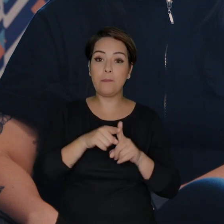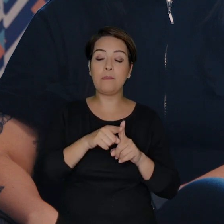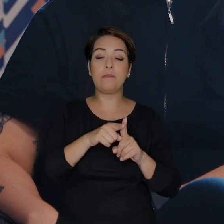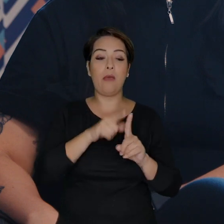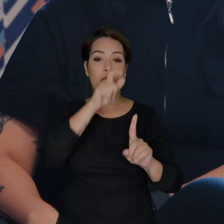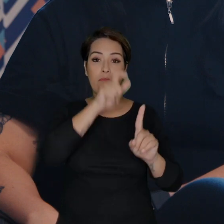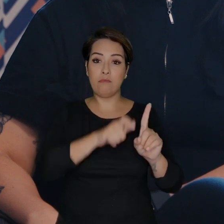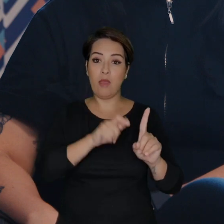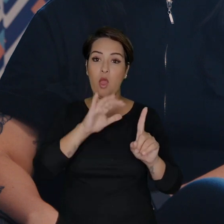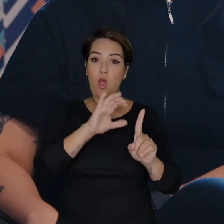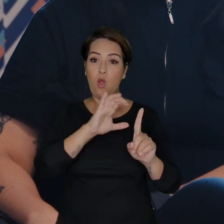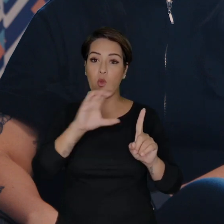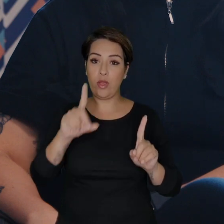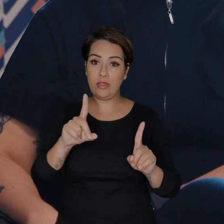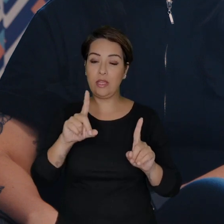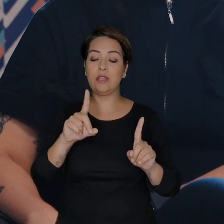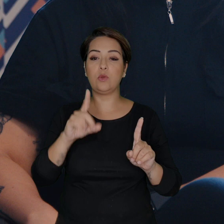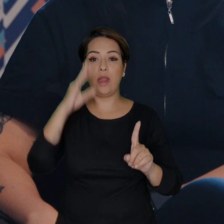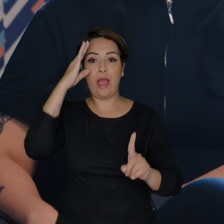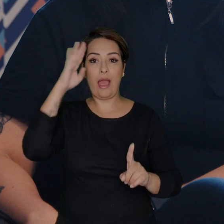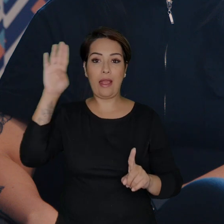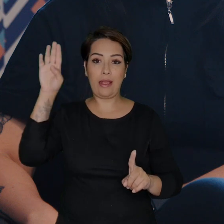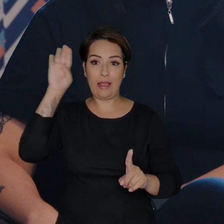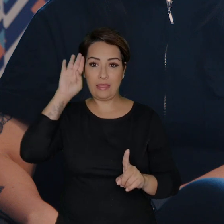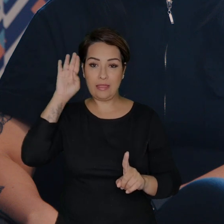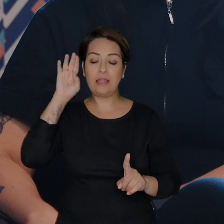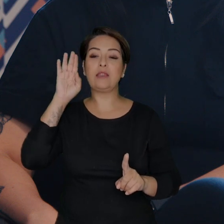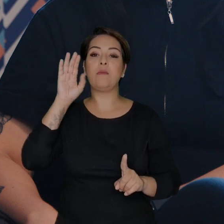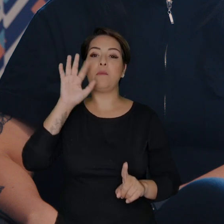Sou coordenadora acadêmica do Fórum Fashion Revolution